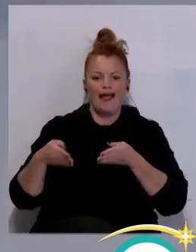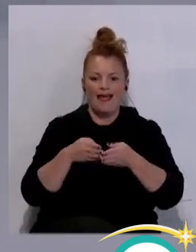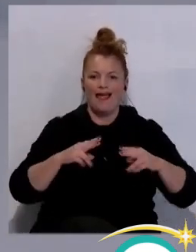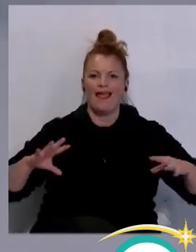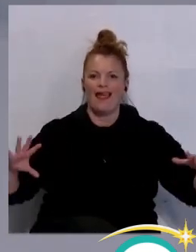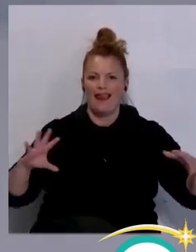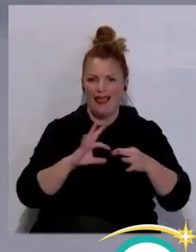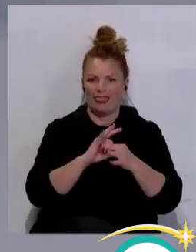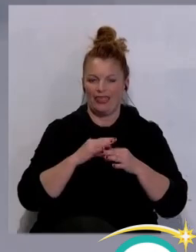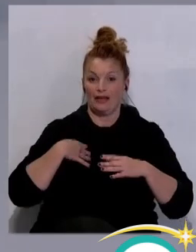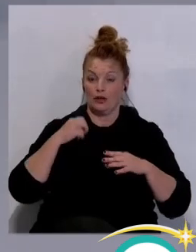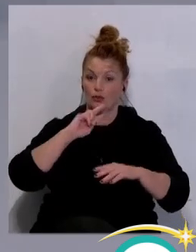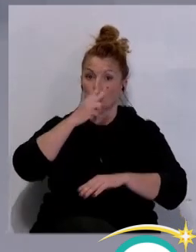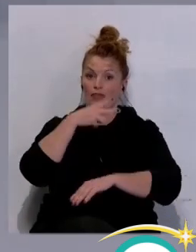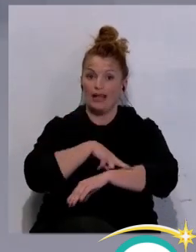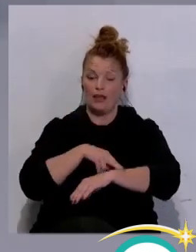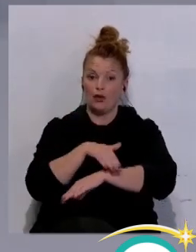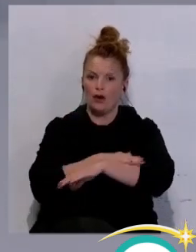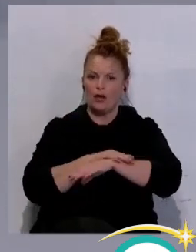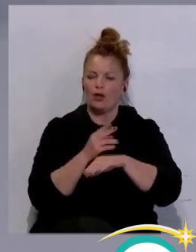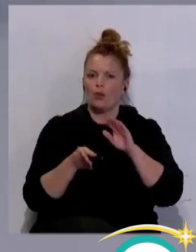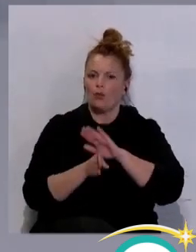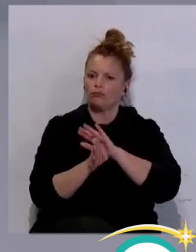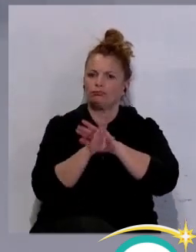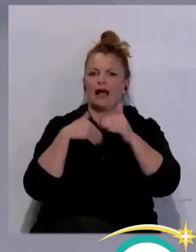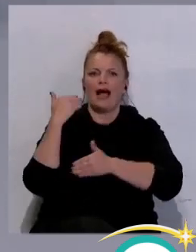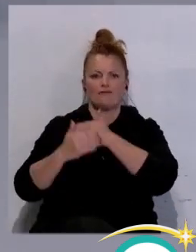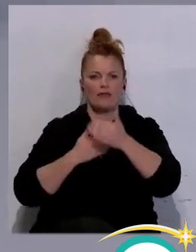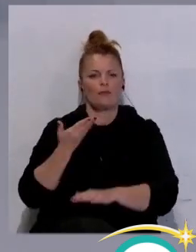subdelegación del gobierno se anuncian avances significativos para el primer semestre de